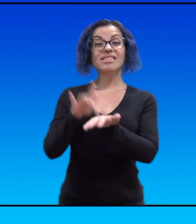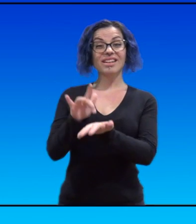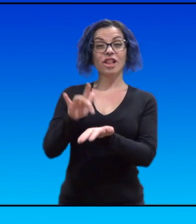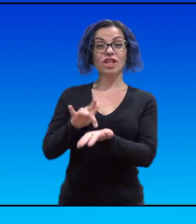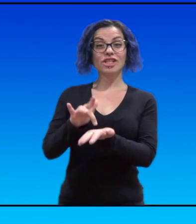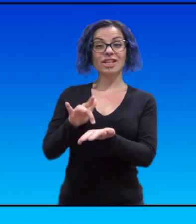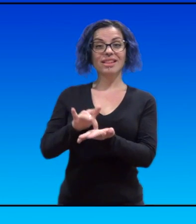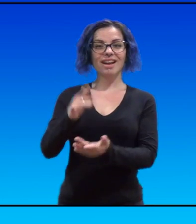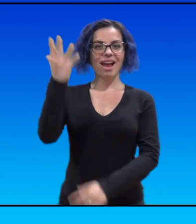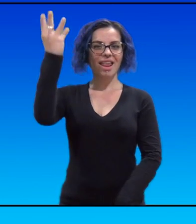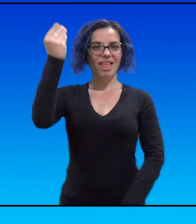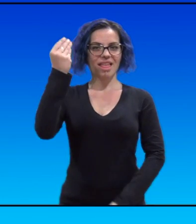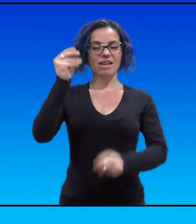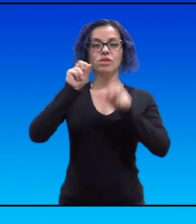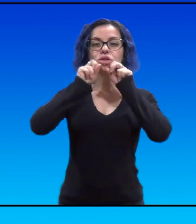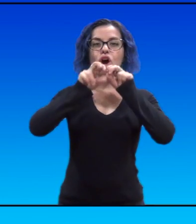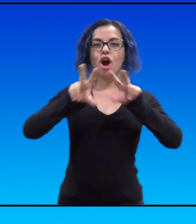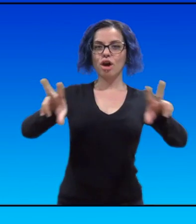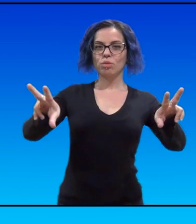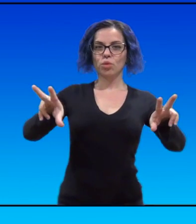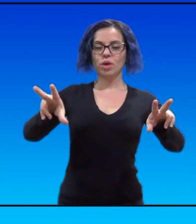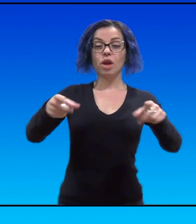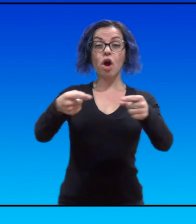La Sede Centrale ENS comunica che